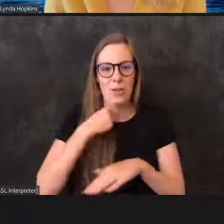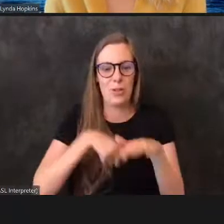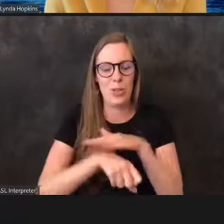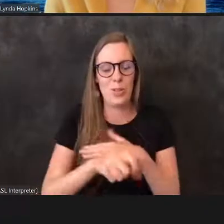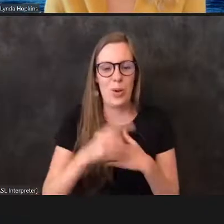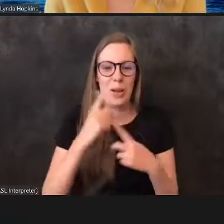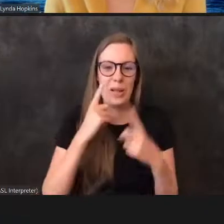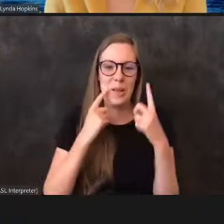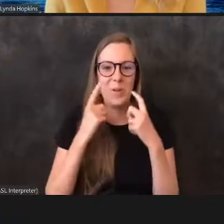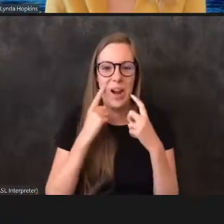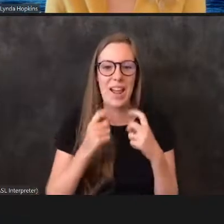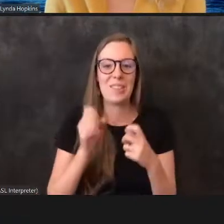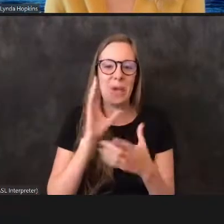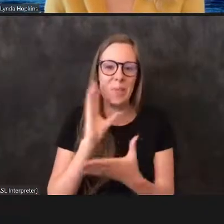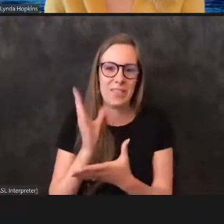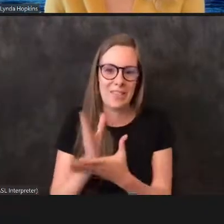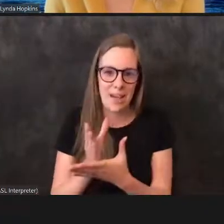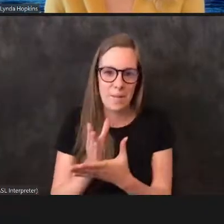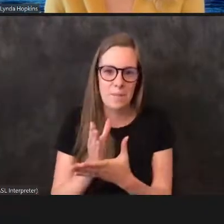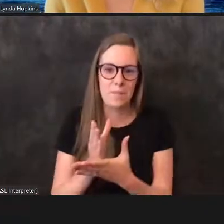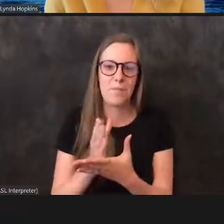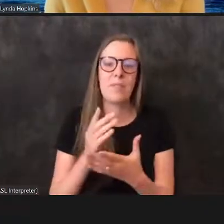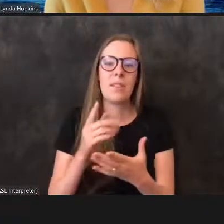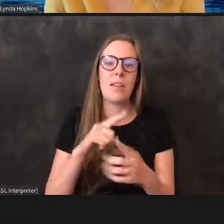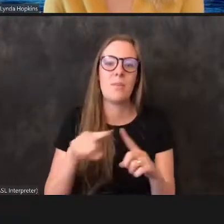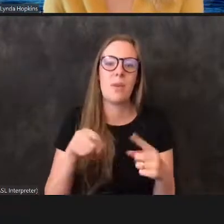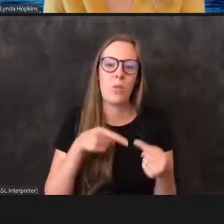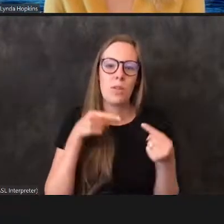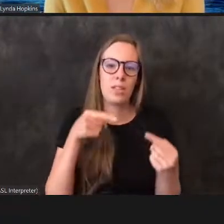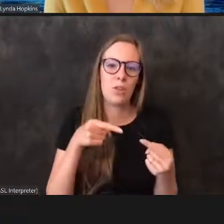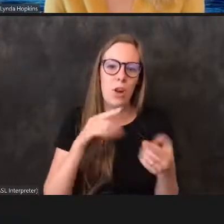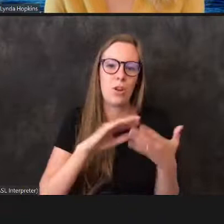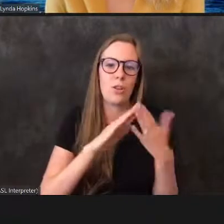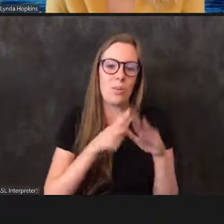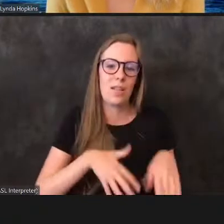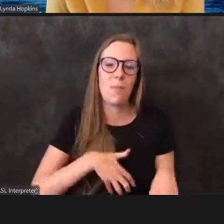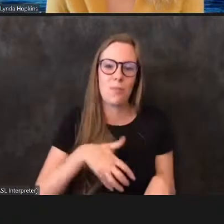Balbuceo cuando hablo de Conner, pero lo hago. Pero tuvimos dificultades en poder